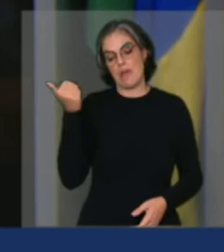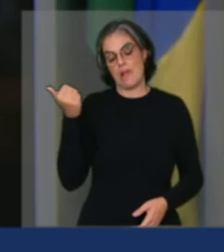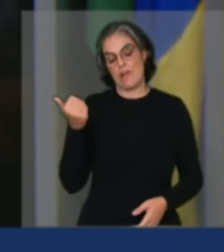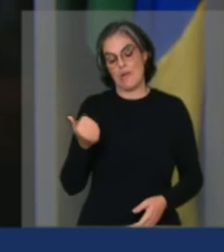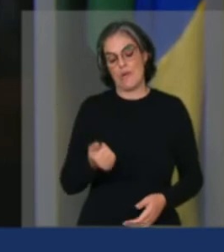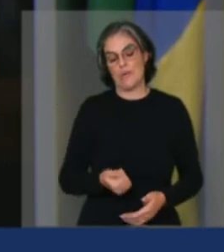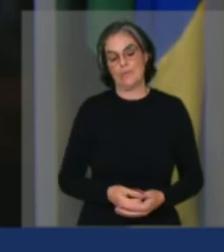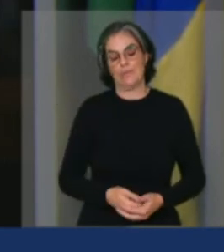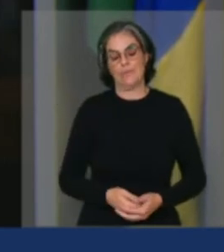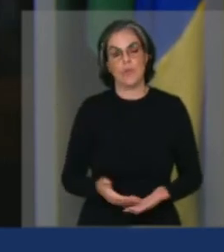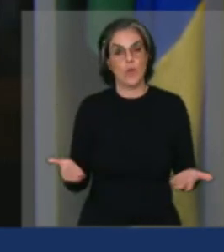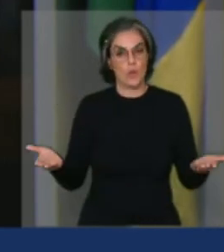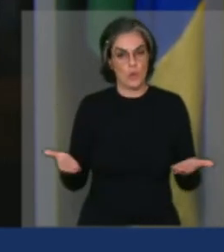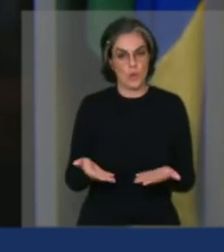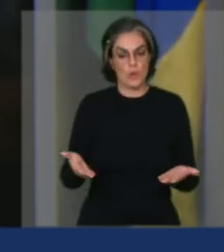MARANHÃO. HOJE A MALHA RODOVIÁRIA DO MARANHÃO ESTÁ